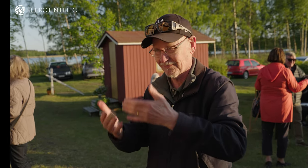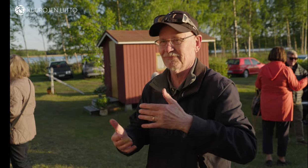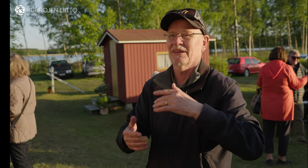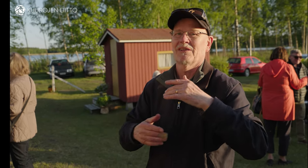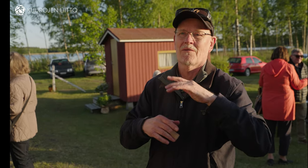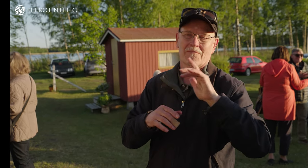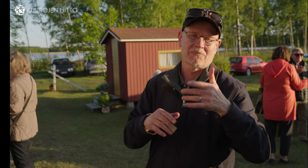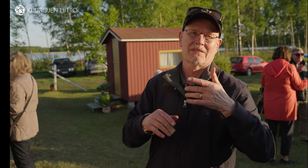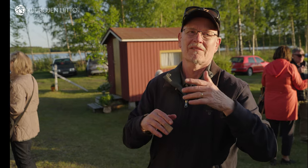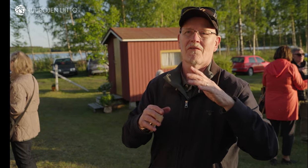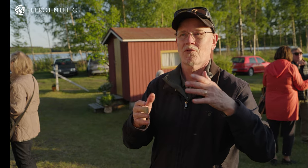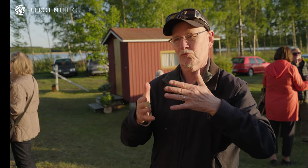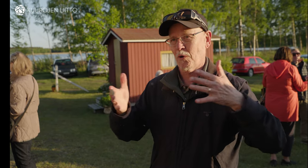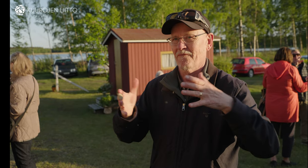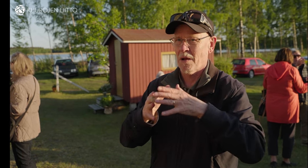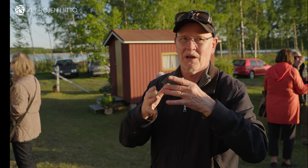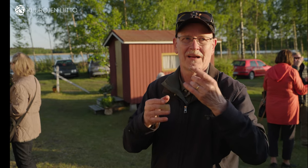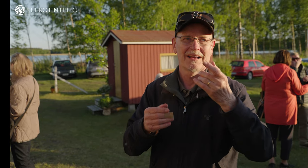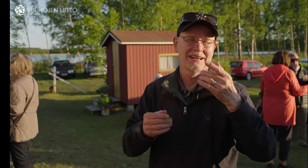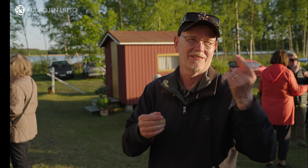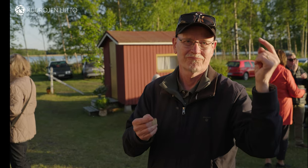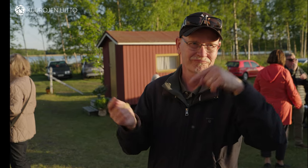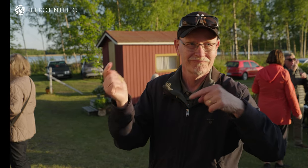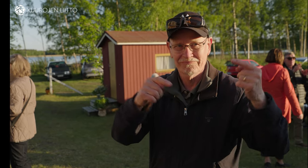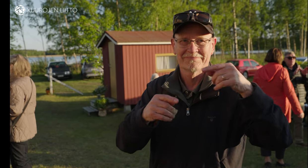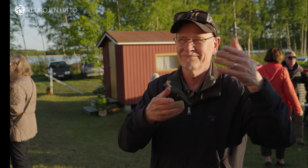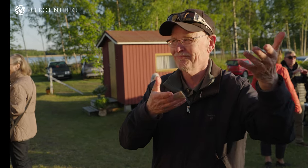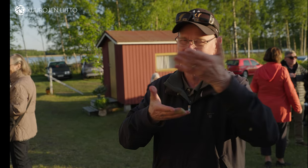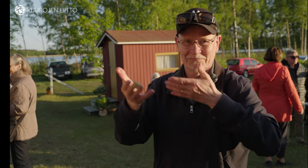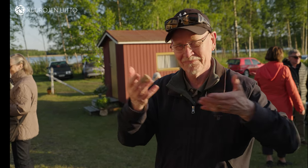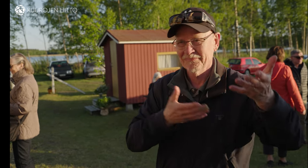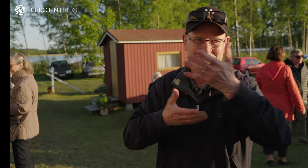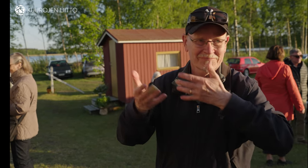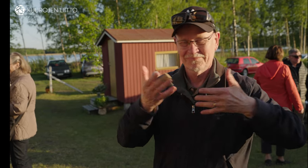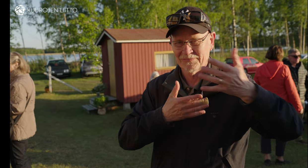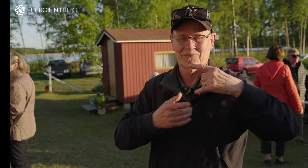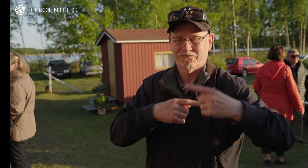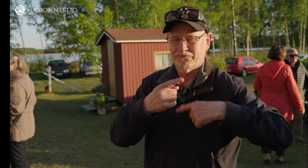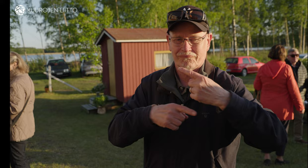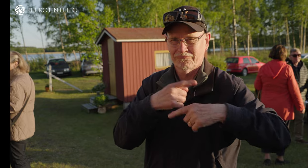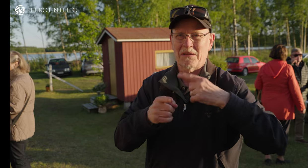Perhe oli suuri ja kaikki vierailivat toistensa luona.